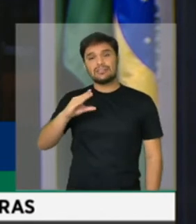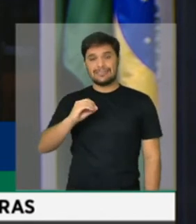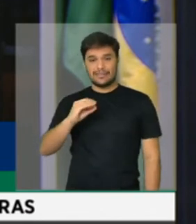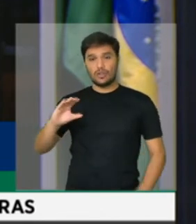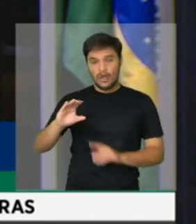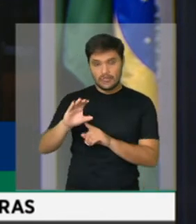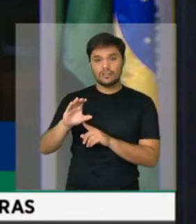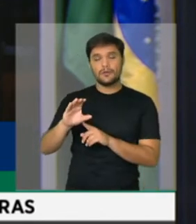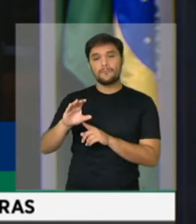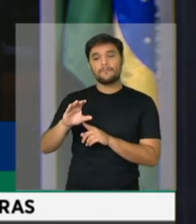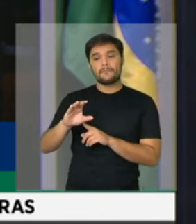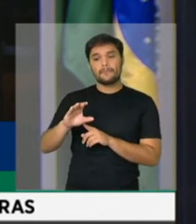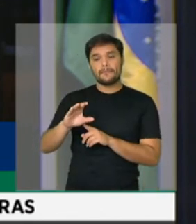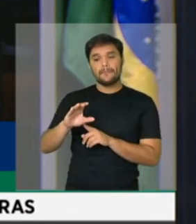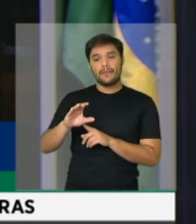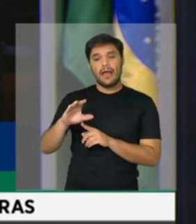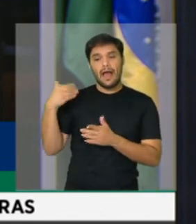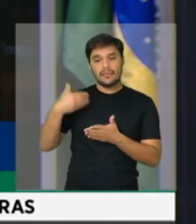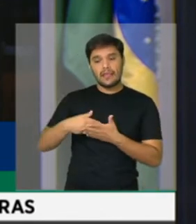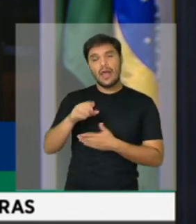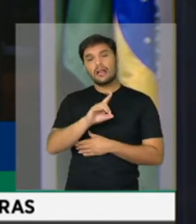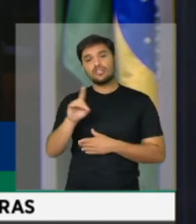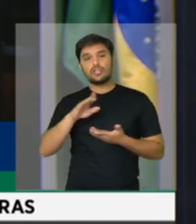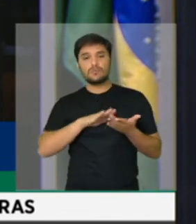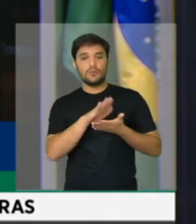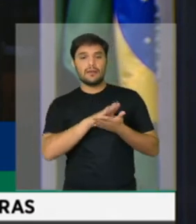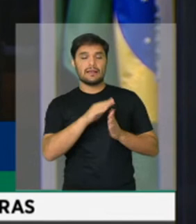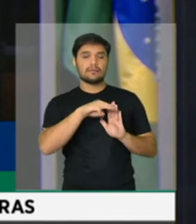FLEXIBILIDADE LEGAL PARA AS SUAS APLICAÇÕES NA PROPOSTA, OS RECURSOS NÃO UTILIZADOS DO